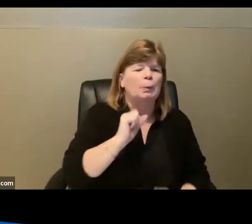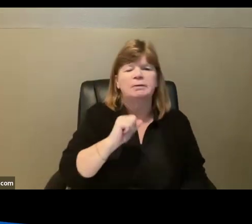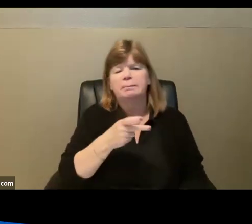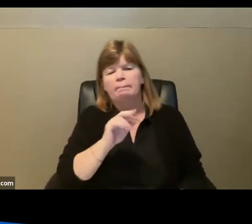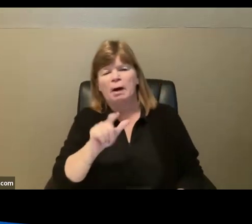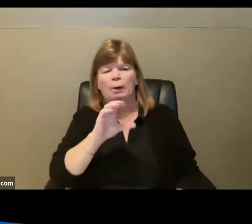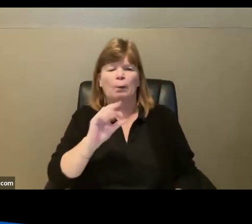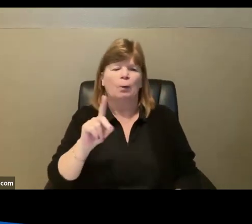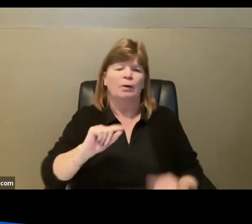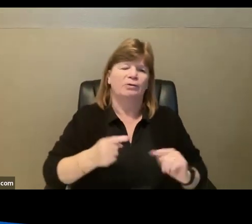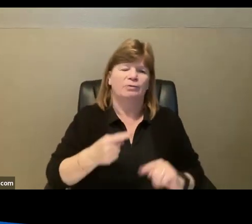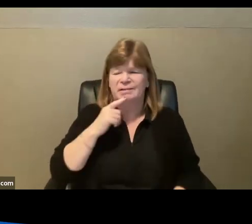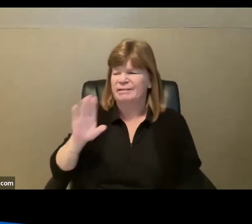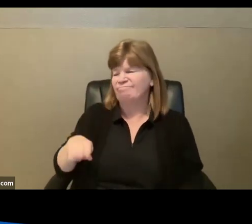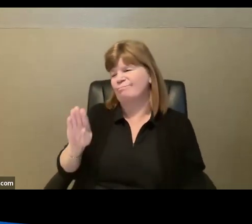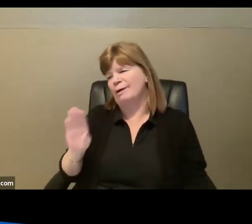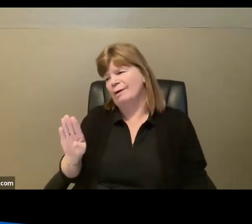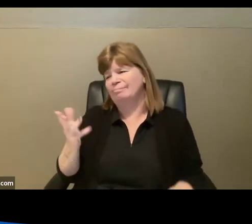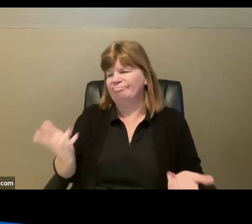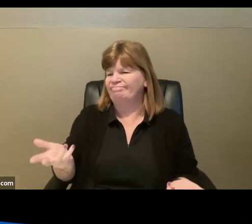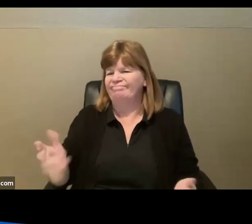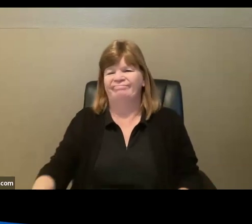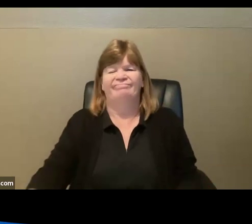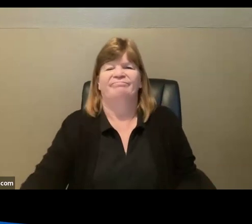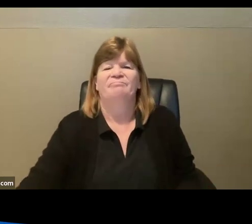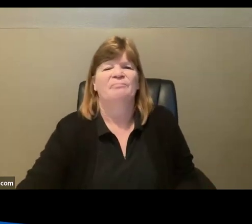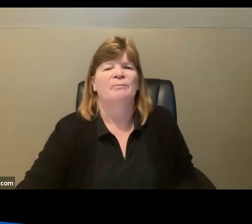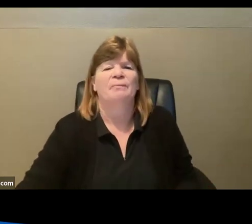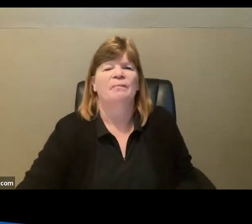Yo le decía: Bob, hay cosas nuevas, pero tú sabes